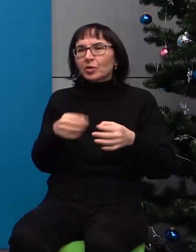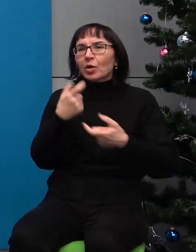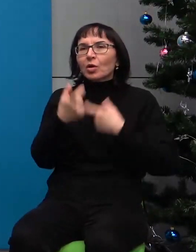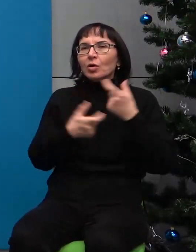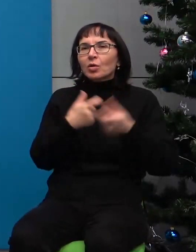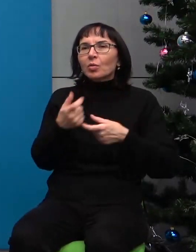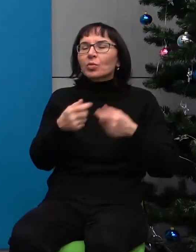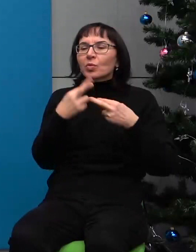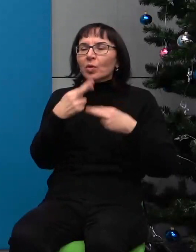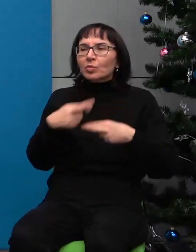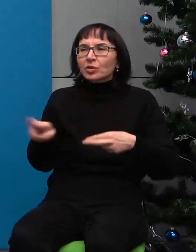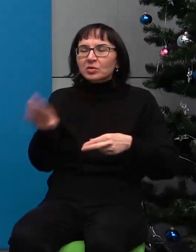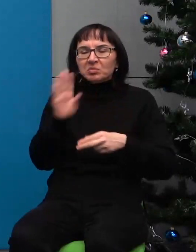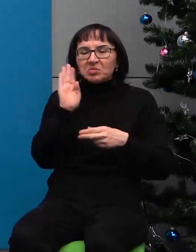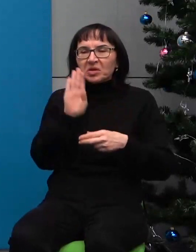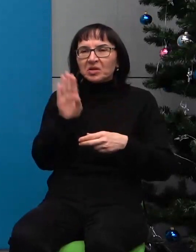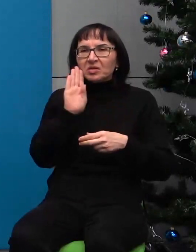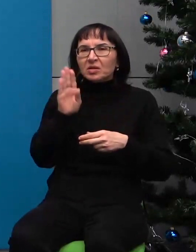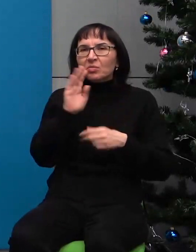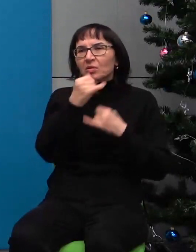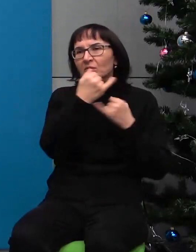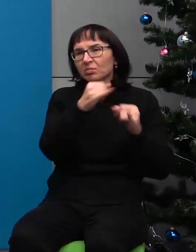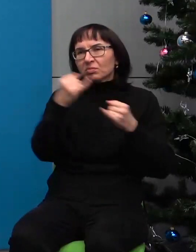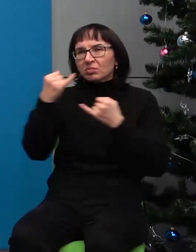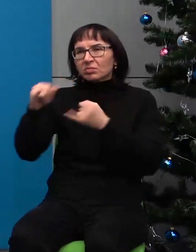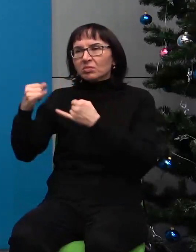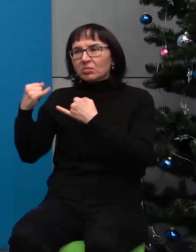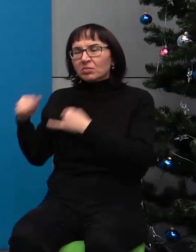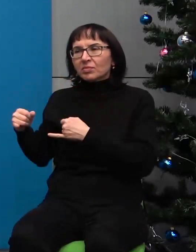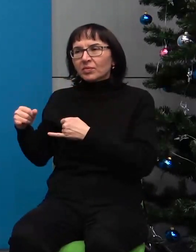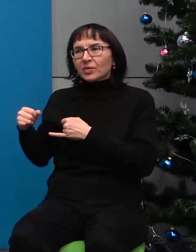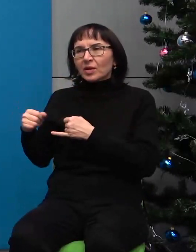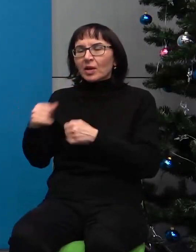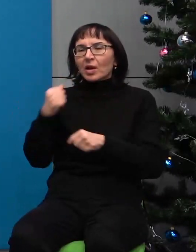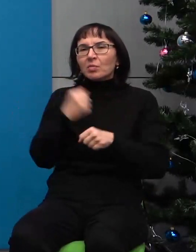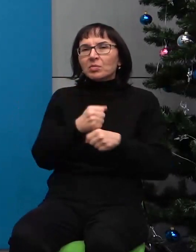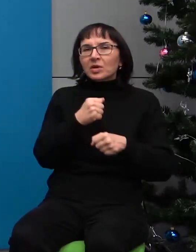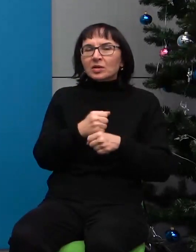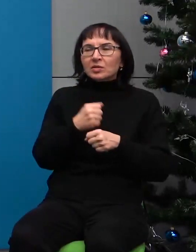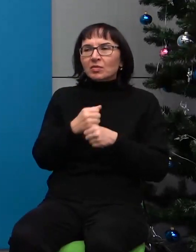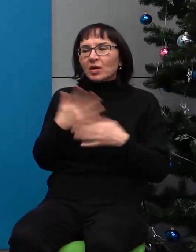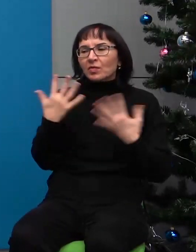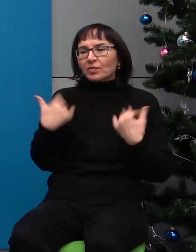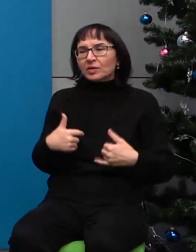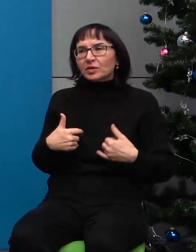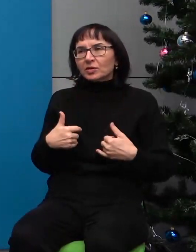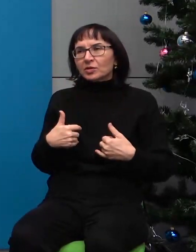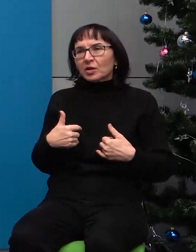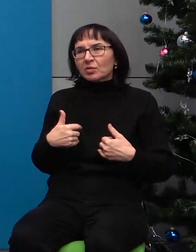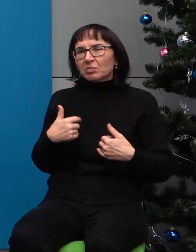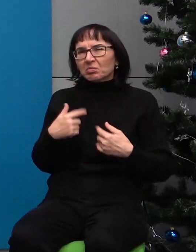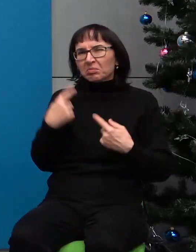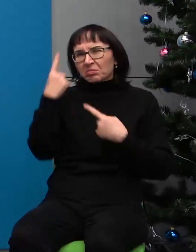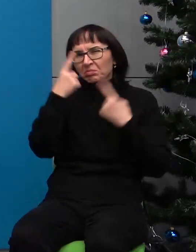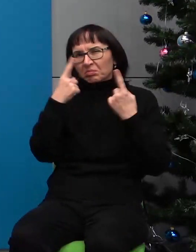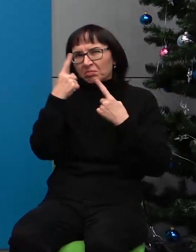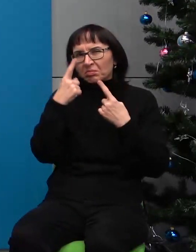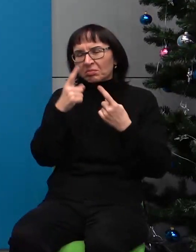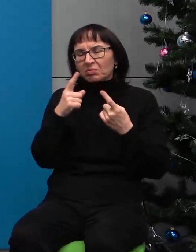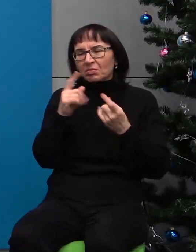jak każdy z nas, czyli pracowałem po prostu fizycznie i sobie myślałem wyobrażenia o tym pisaniu, a może to nie dla mnie.